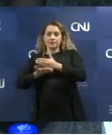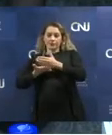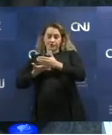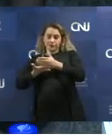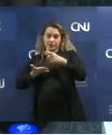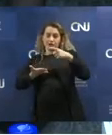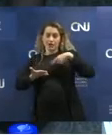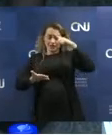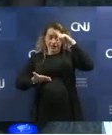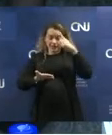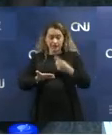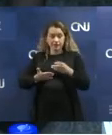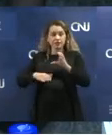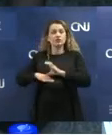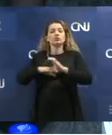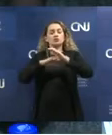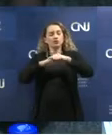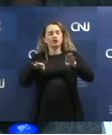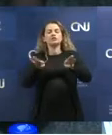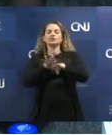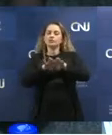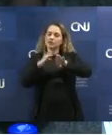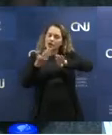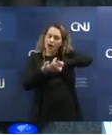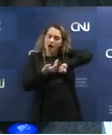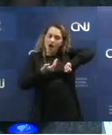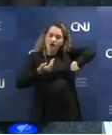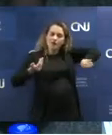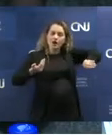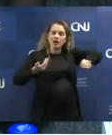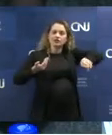Também afasto a tese da prescrição e no tocante ao mérito,